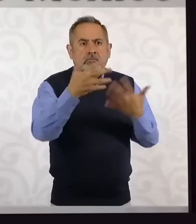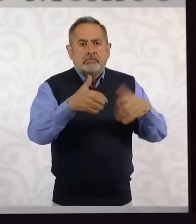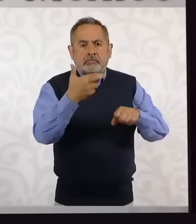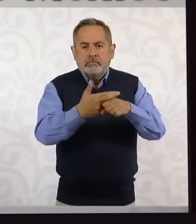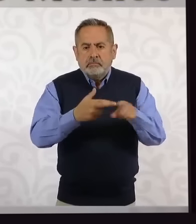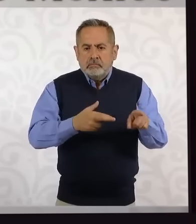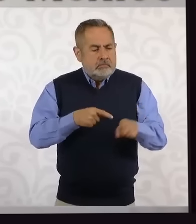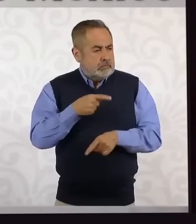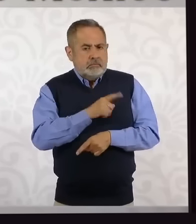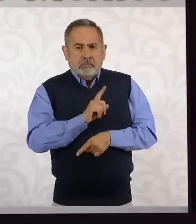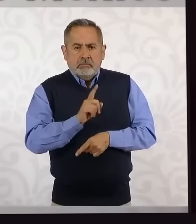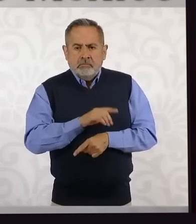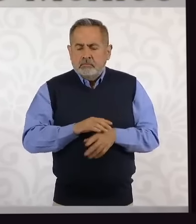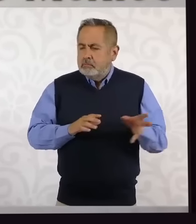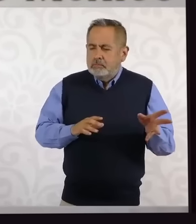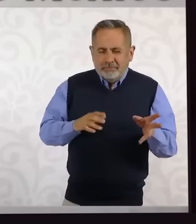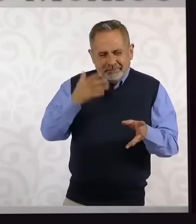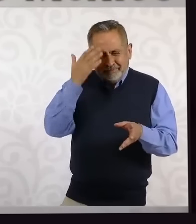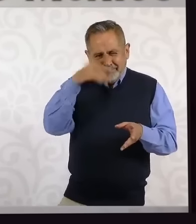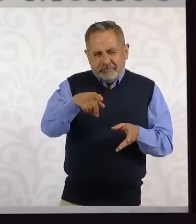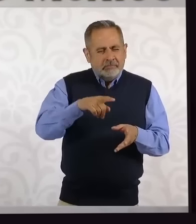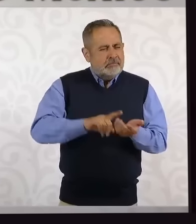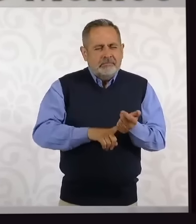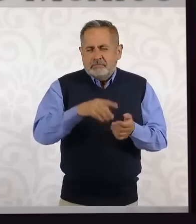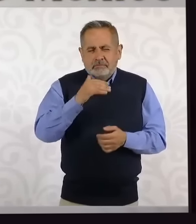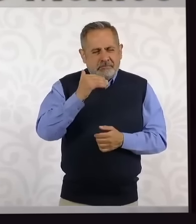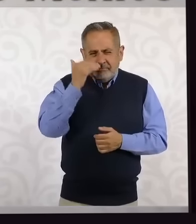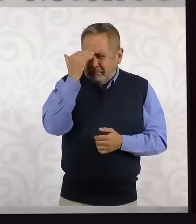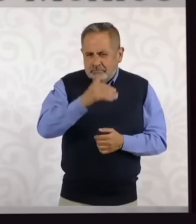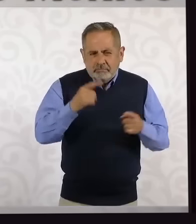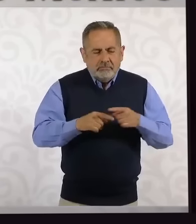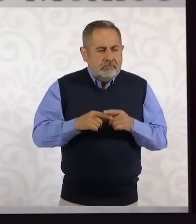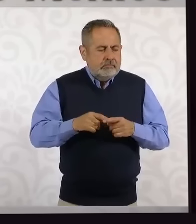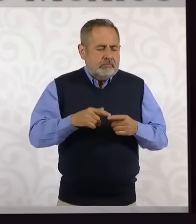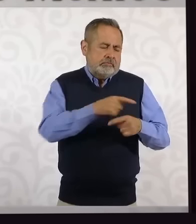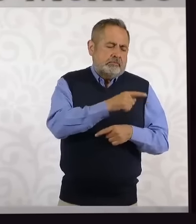con esta forma horrible de las empresas que se contratan y que